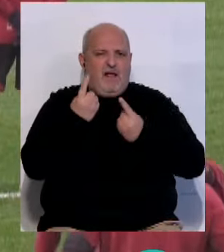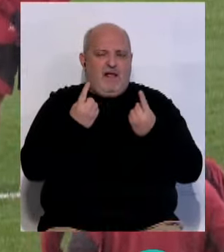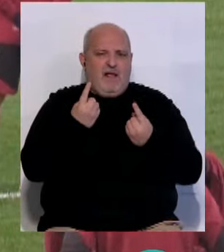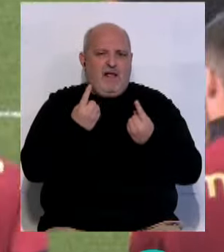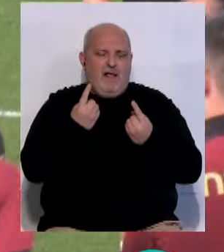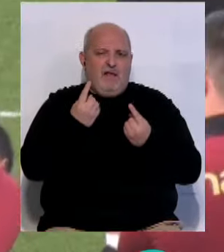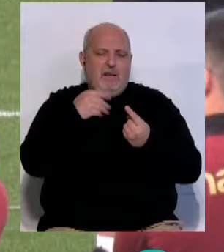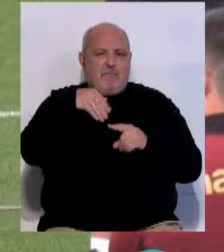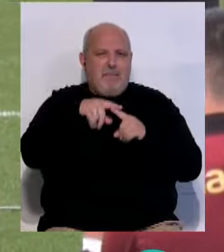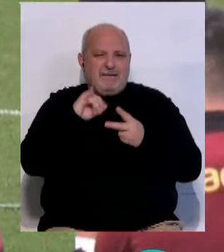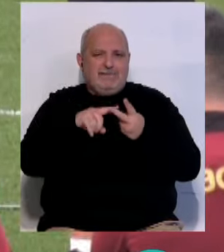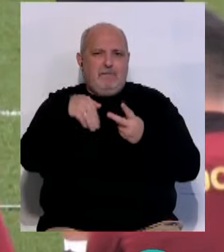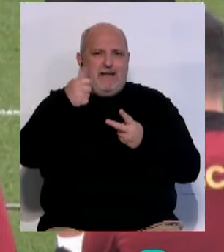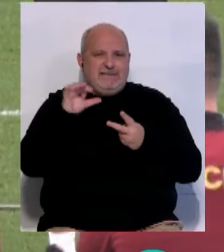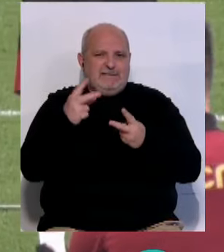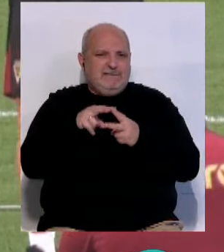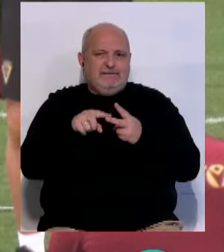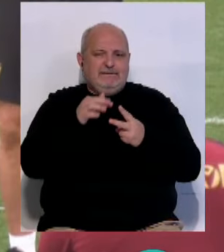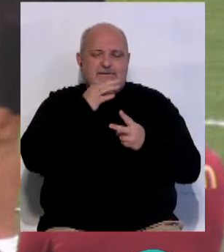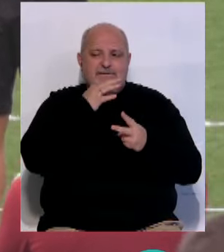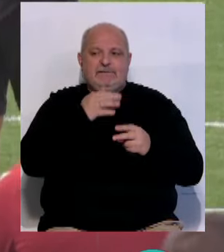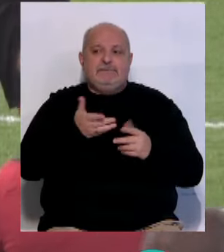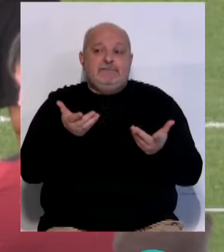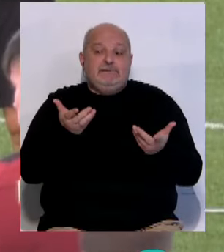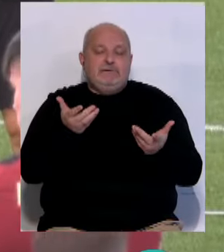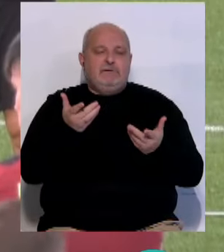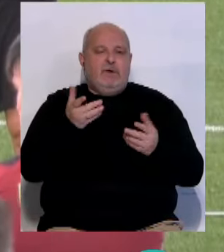mismos de de dar un poquito más de lo que están dando no son jugadores que prácticamente pasan